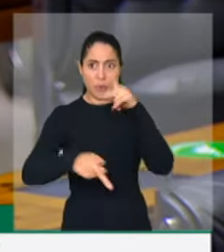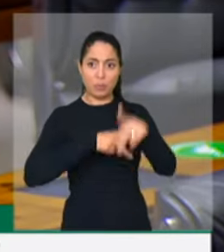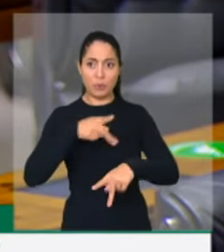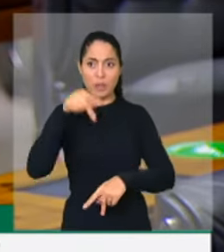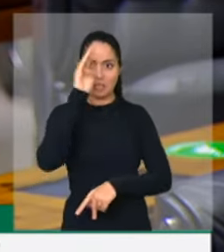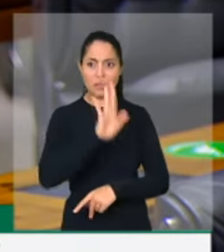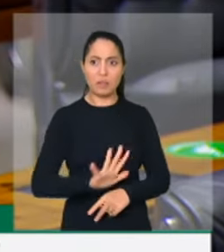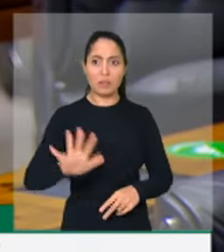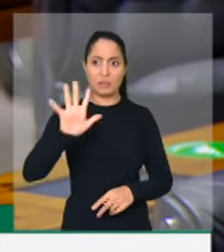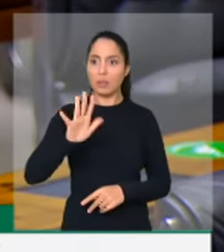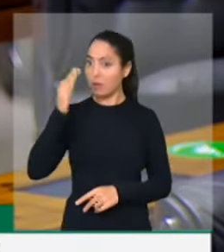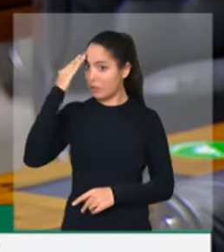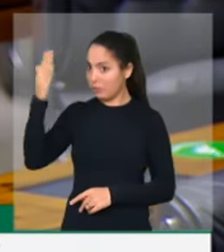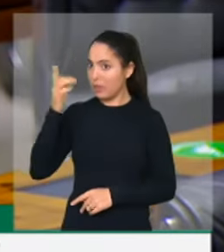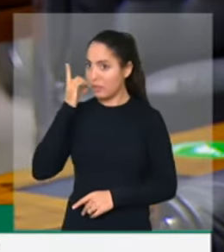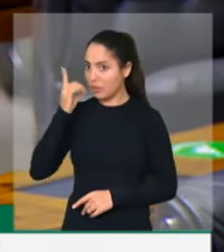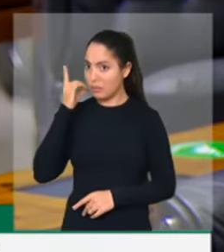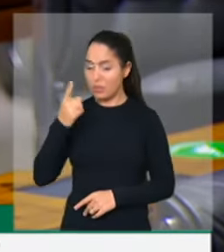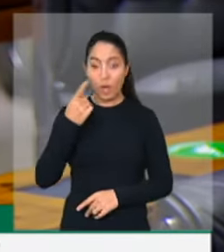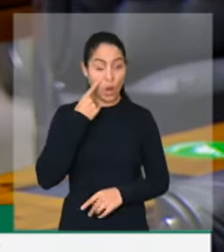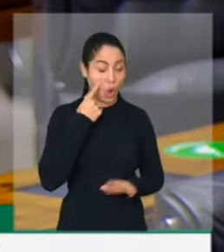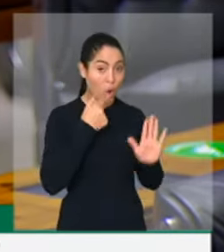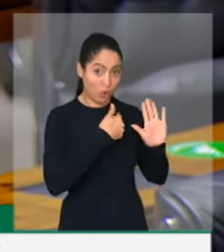GOVERNO QUER FAZER? APÓS RECORDES DE MORTES POR COVID, MINISTÉRIO DA SAÚDE ALTERA CRITÉRIOS DE CONFIRMAÇÃO DE